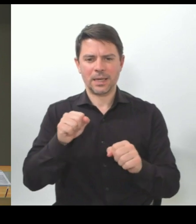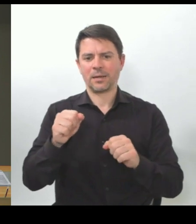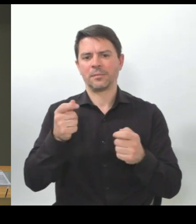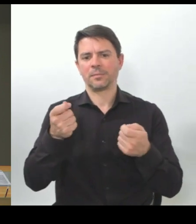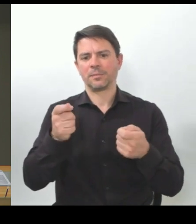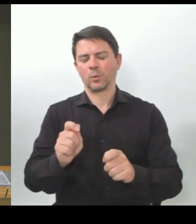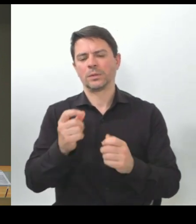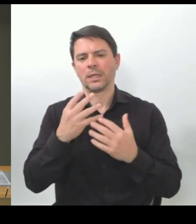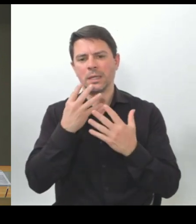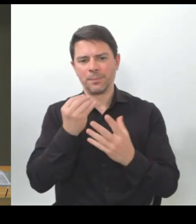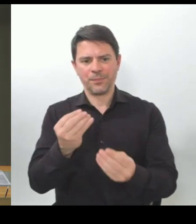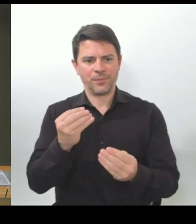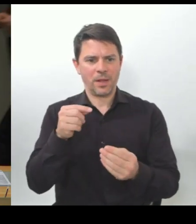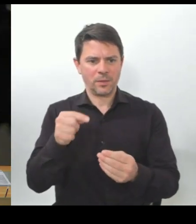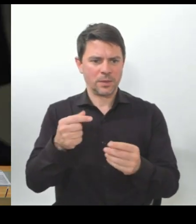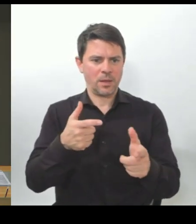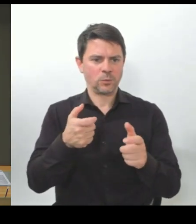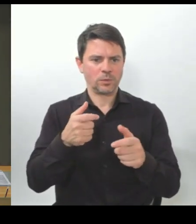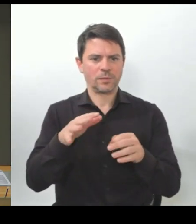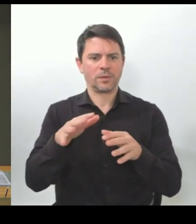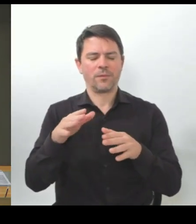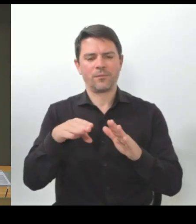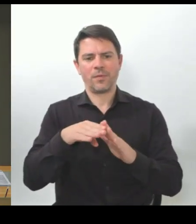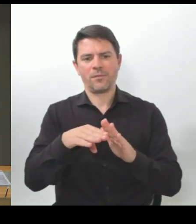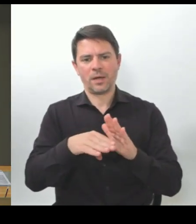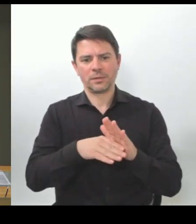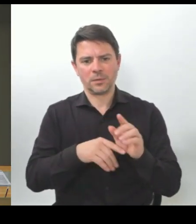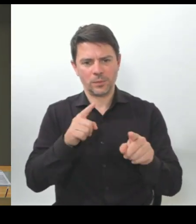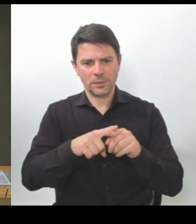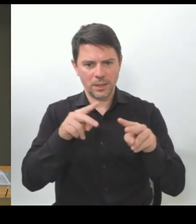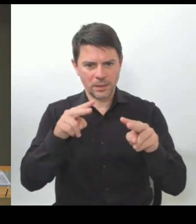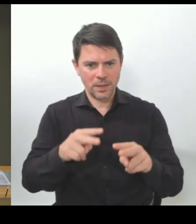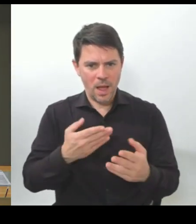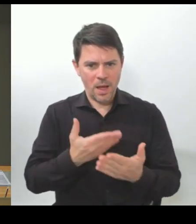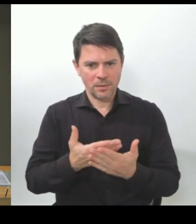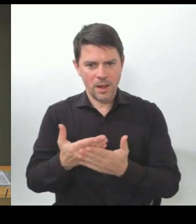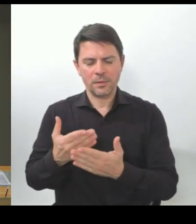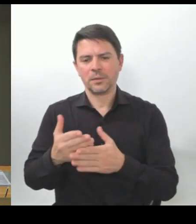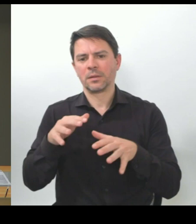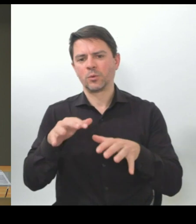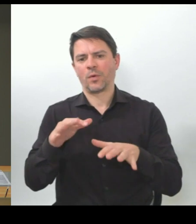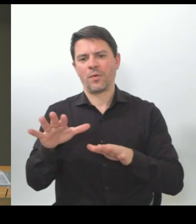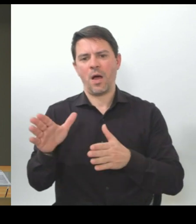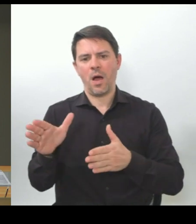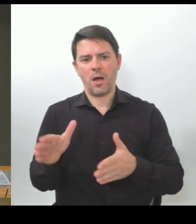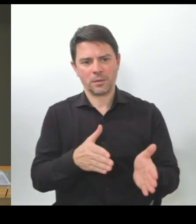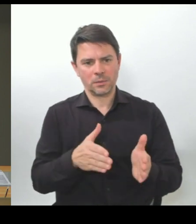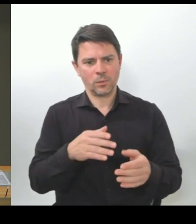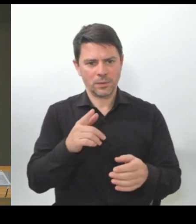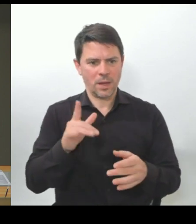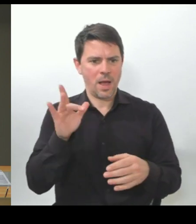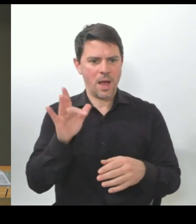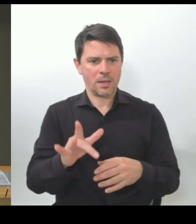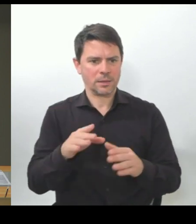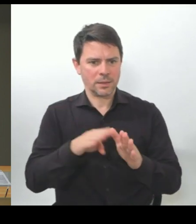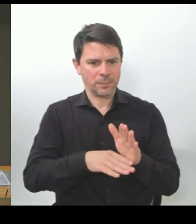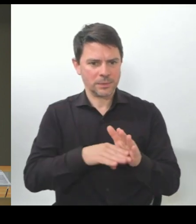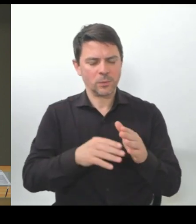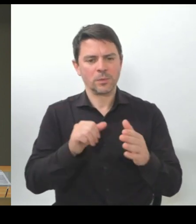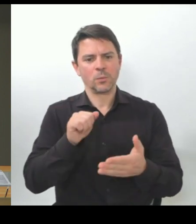Ich rufe auf die Überschrift, die Einleitung, sowie die Artikel eins bis 18 der Gesetzesvorlage und schlage vor, die Beratung der Einzelbestimmungen miteinander zu verbinden.